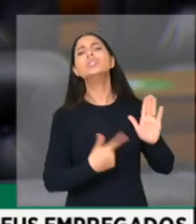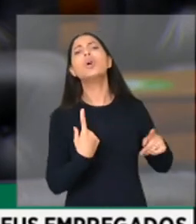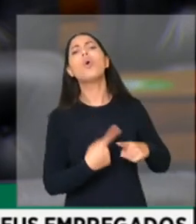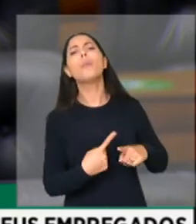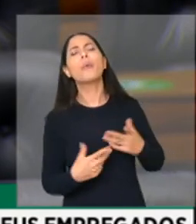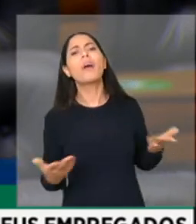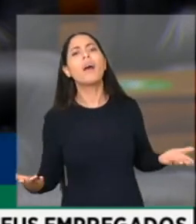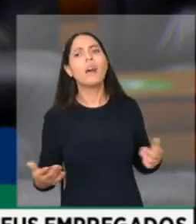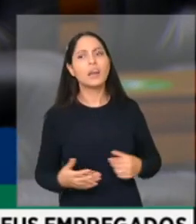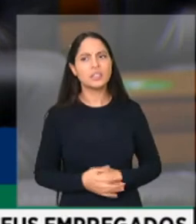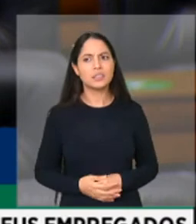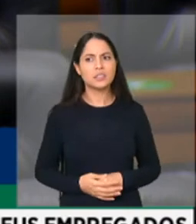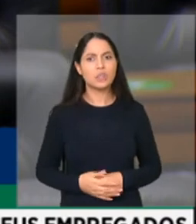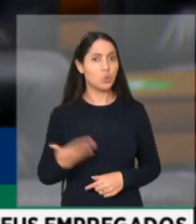?! PORQUE NÃO GOSTA DA RÚ SSIA? MAS, ELE NÃO GOSTA AO